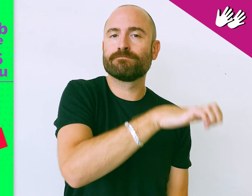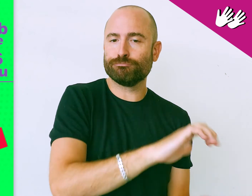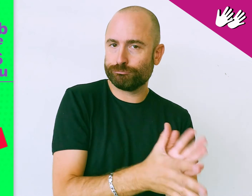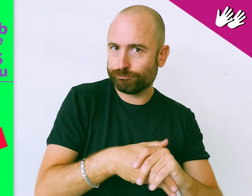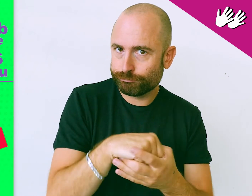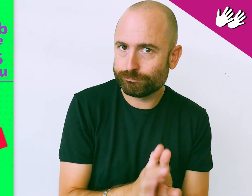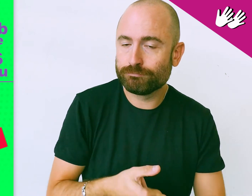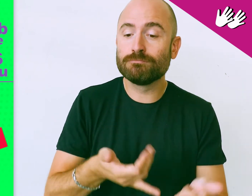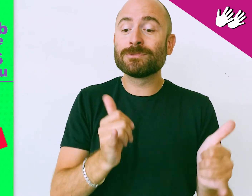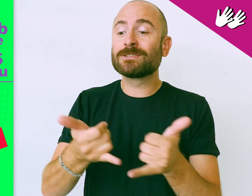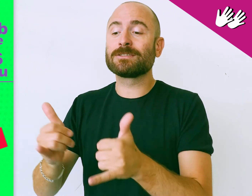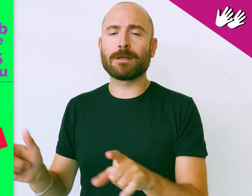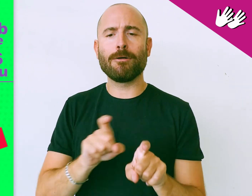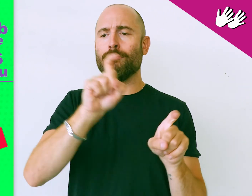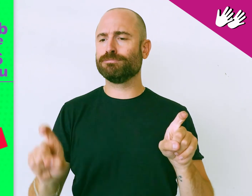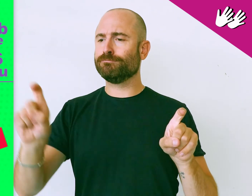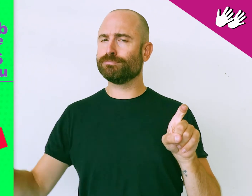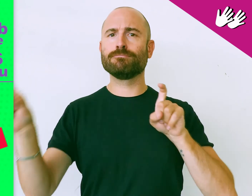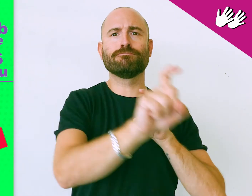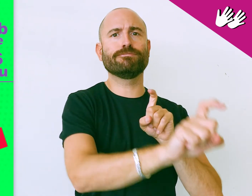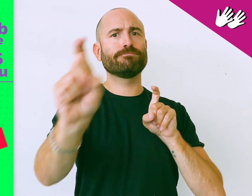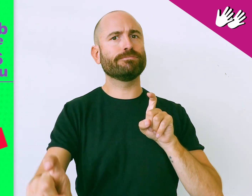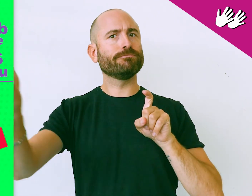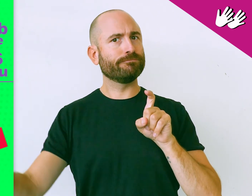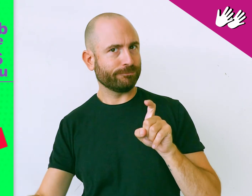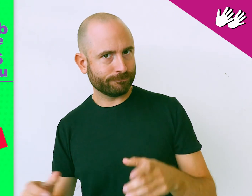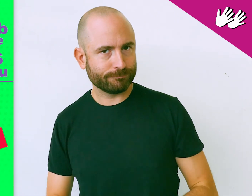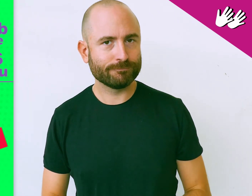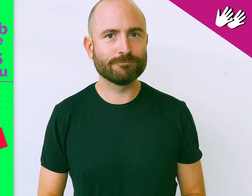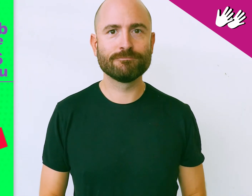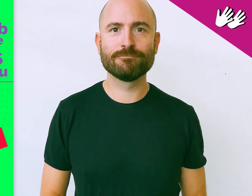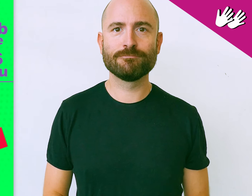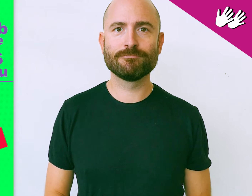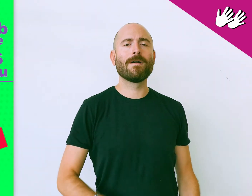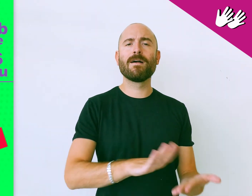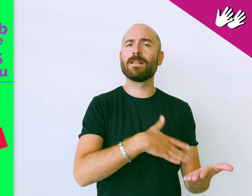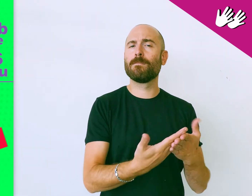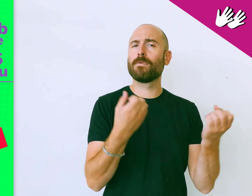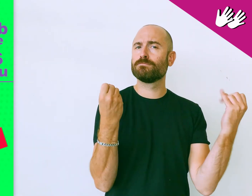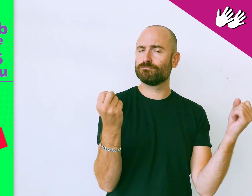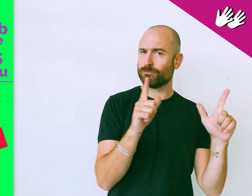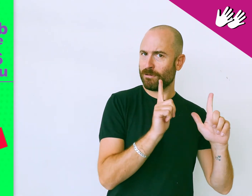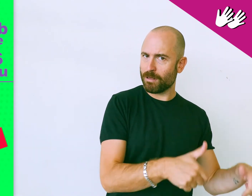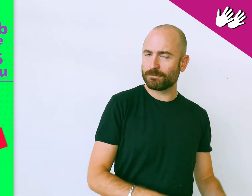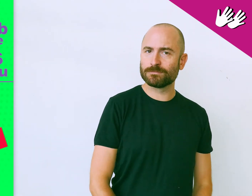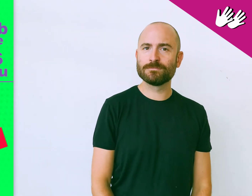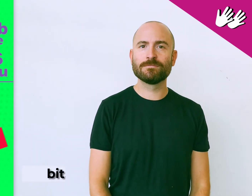de vous laver les mains en entrant (du gel hydroalcoolique sera à votre disposition) et de porter un masque. En présence d’interprètes Français/ LSF pour le public, film sous-titré.